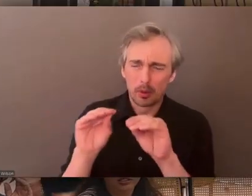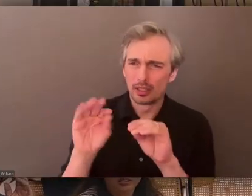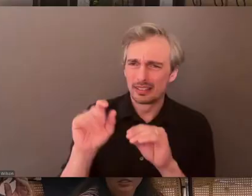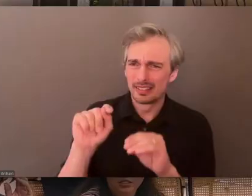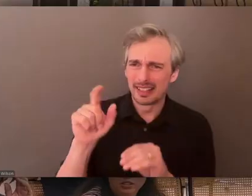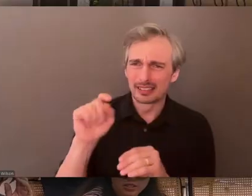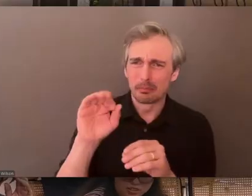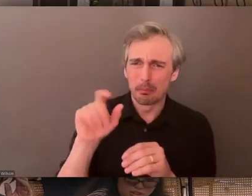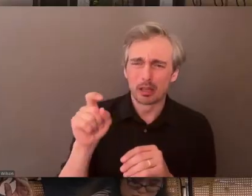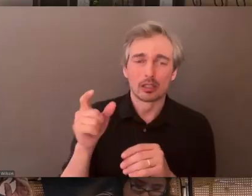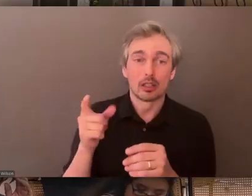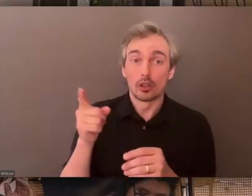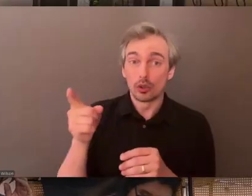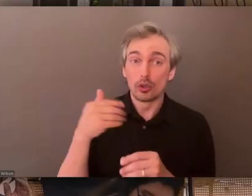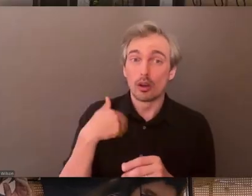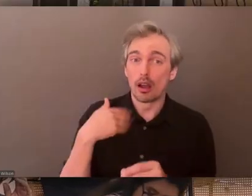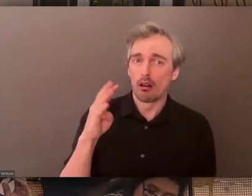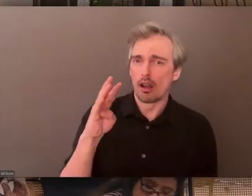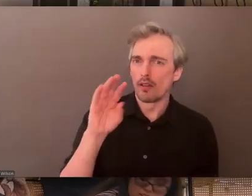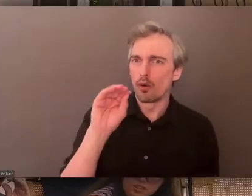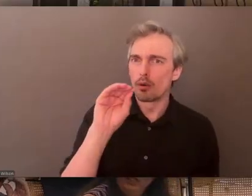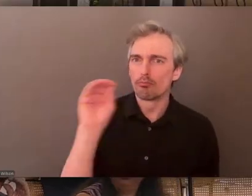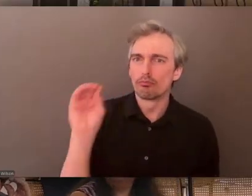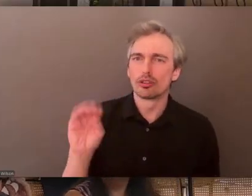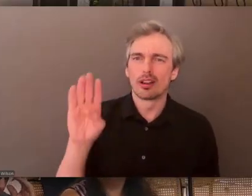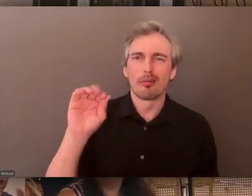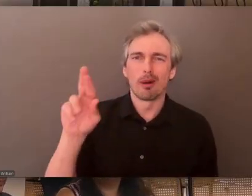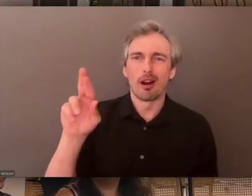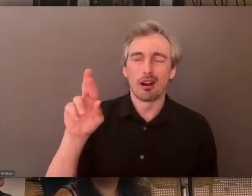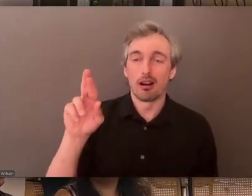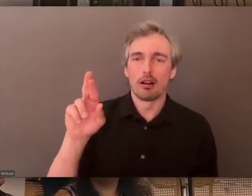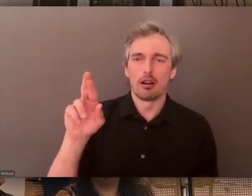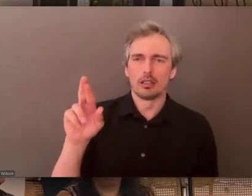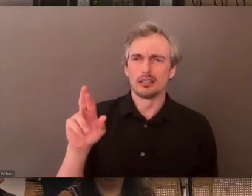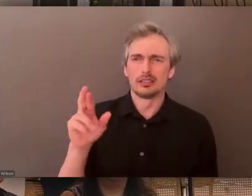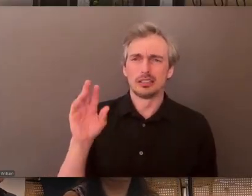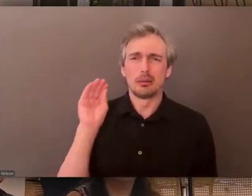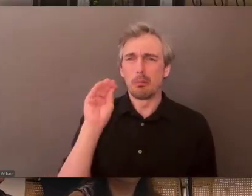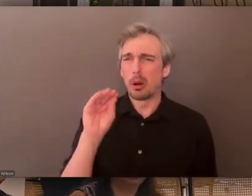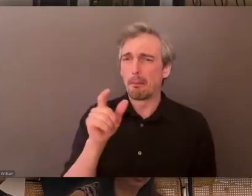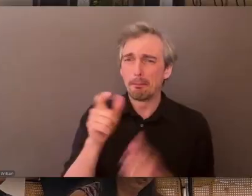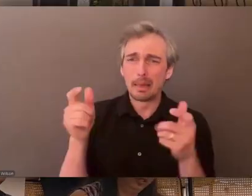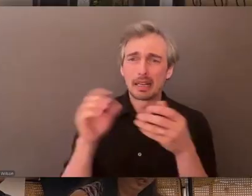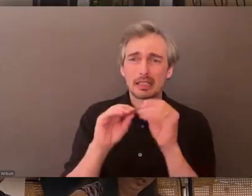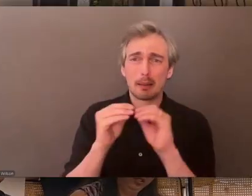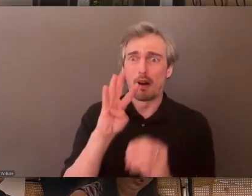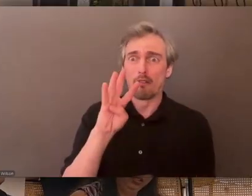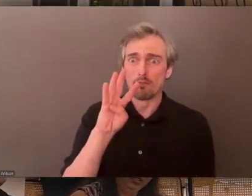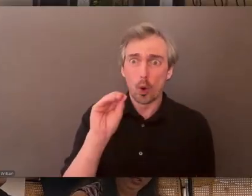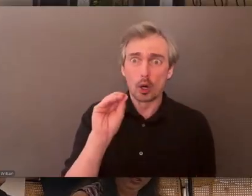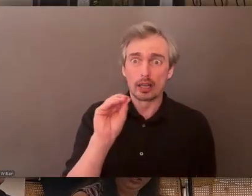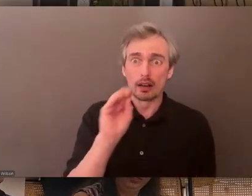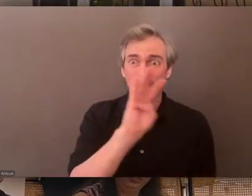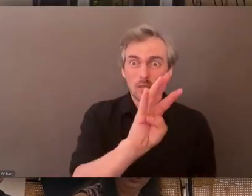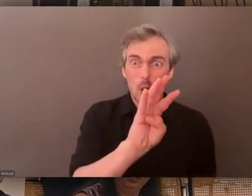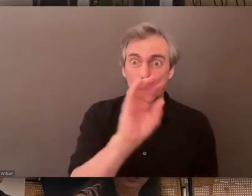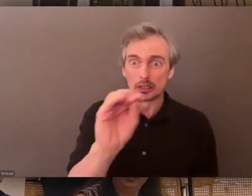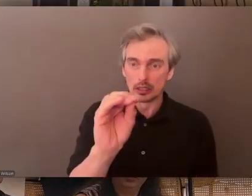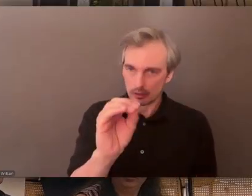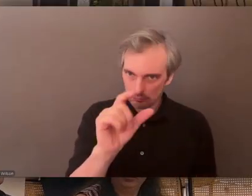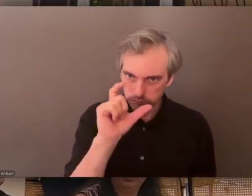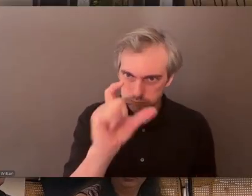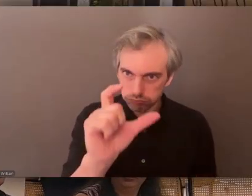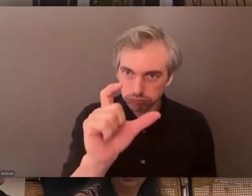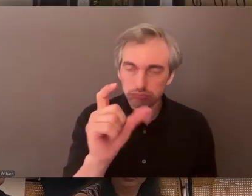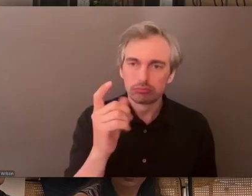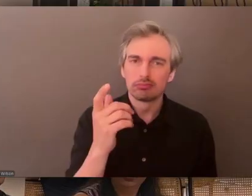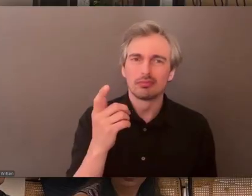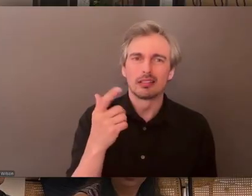ラフの真ん中に大きな「 40」と表示するのは役立つと思いますが、私の会社では 手動で行う必要があるため、プログラムがそれを許可していないのかもしれません。